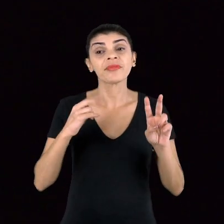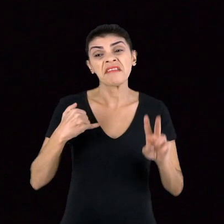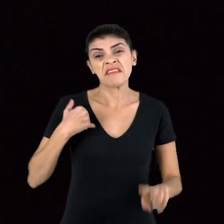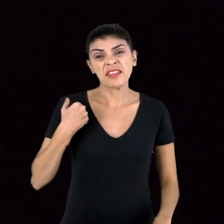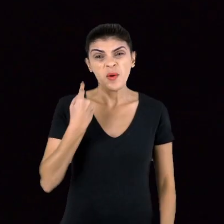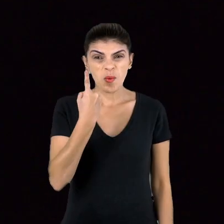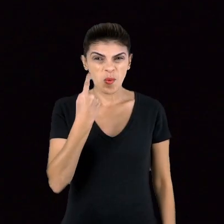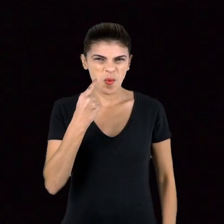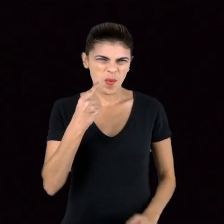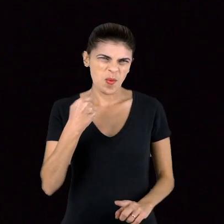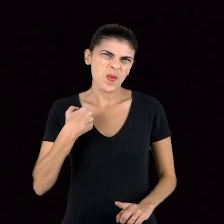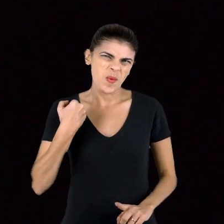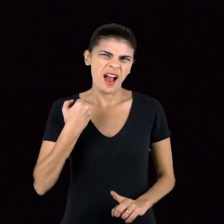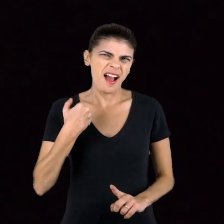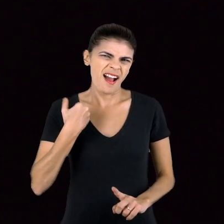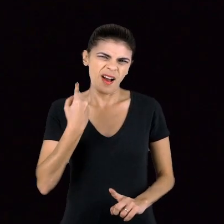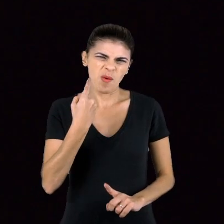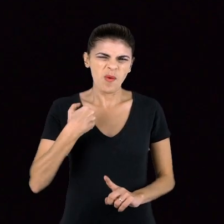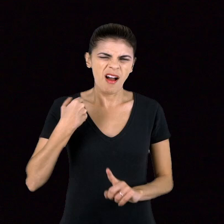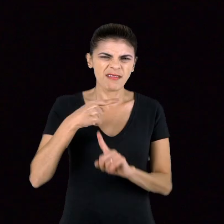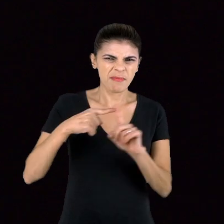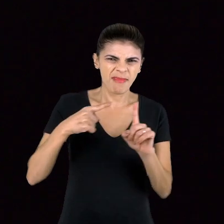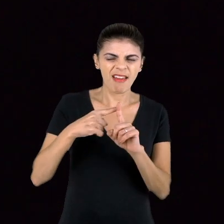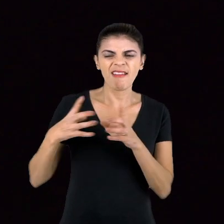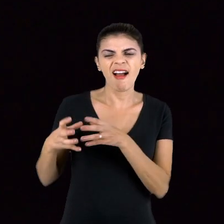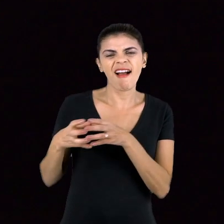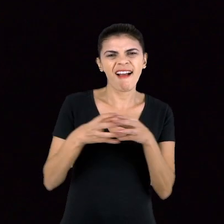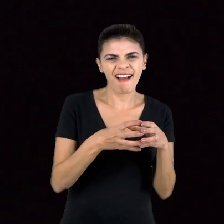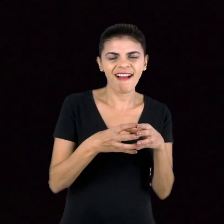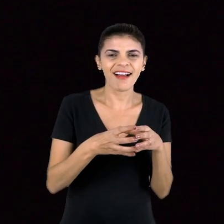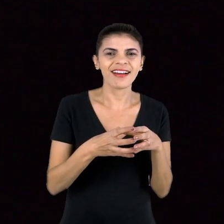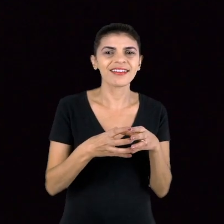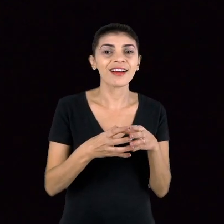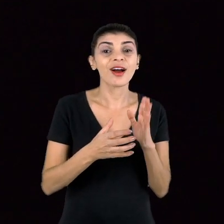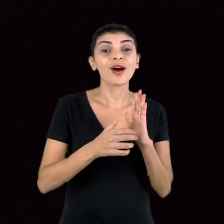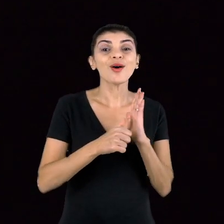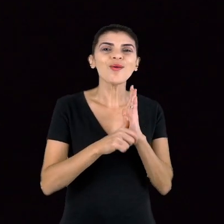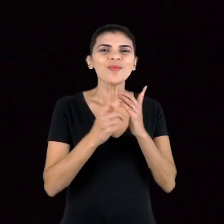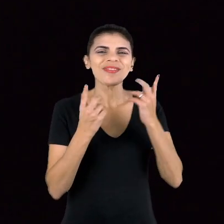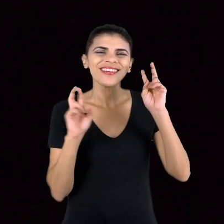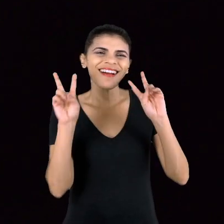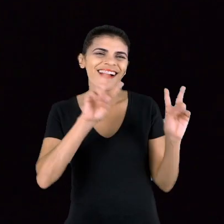pra um baile de clube, né? E eu não queria sair! Não queria sair!